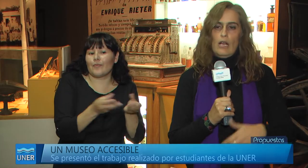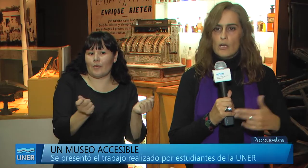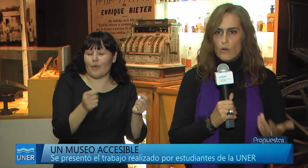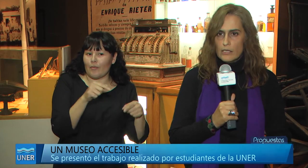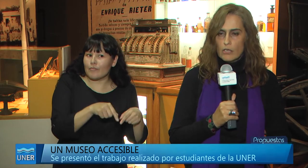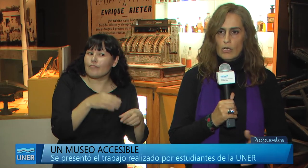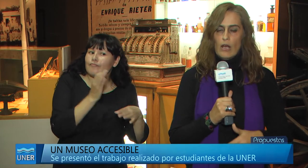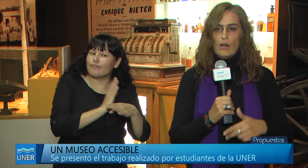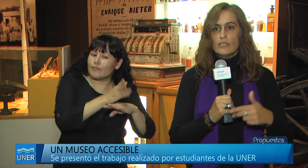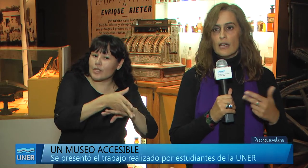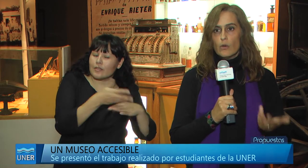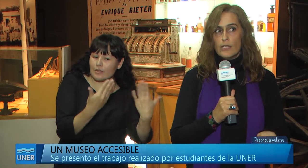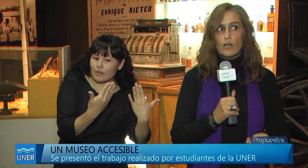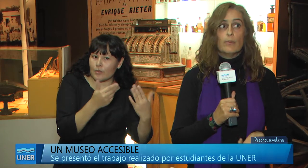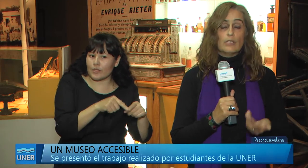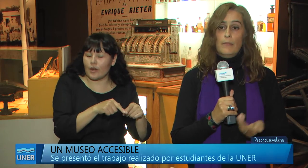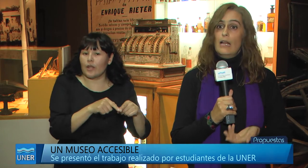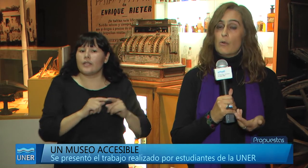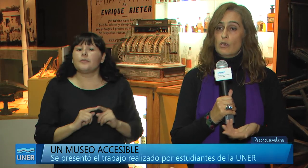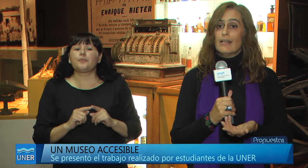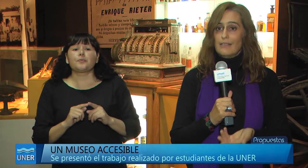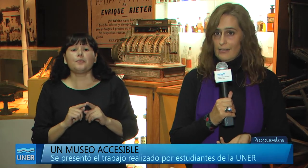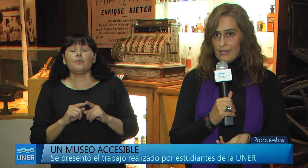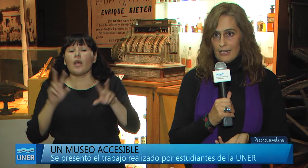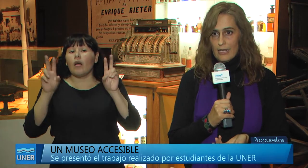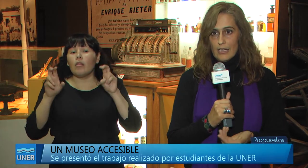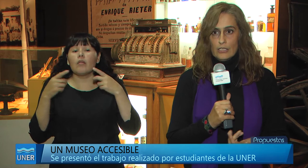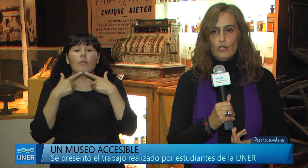a lo lingüístico, a lo interlingüistico, pero también a la cuestión mas técnica,